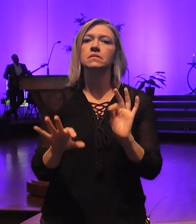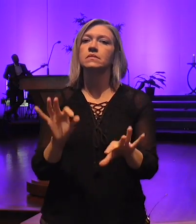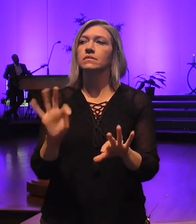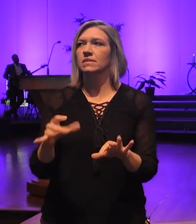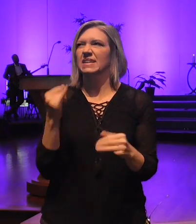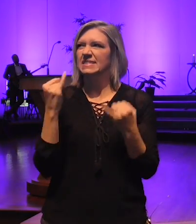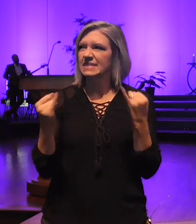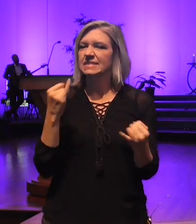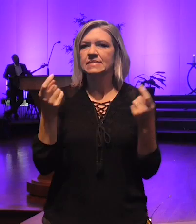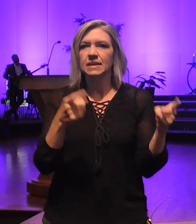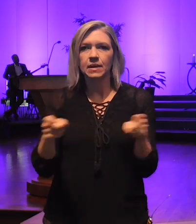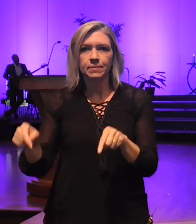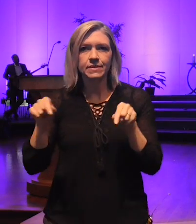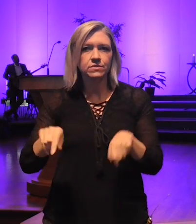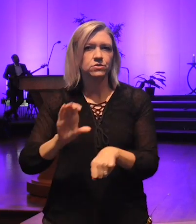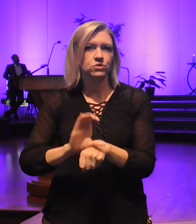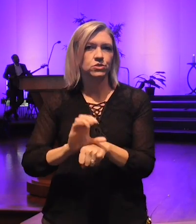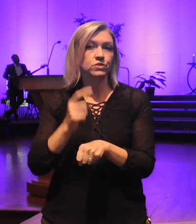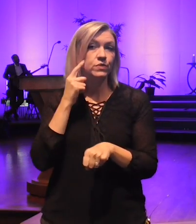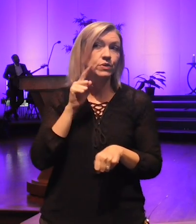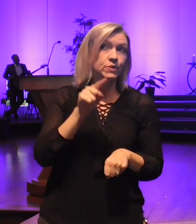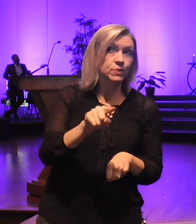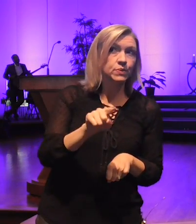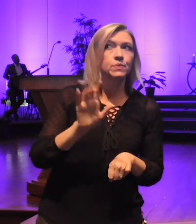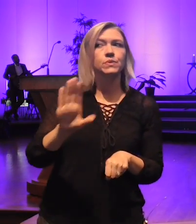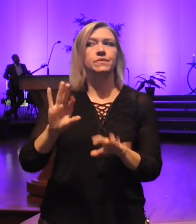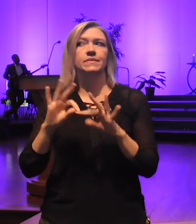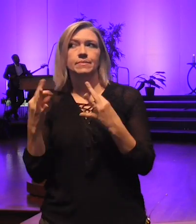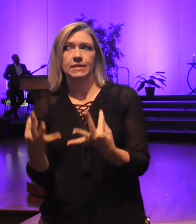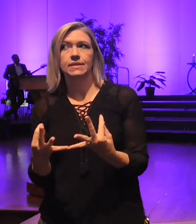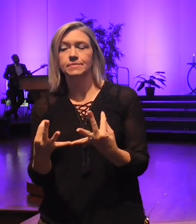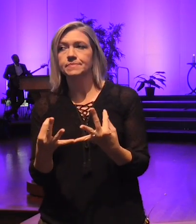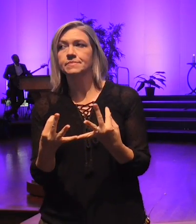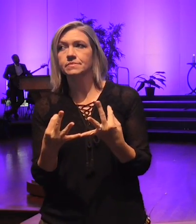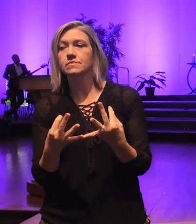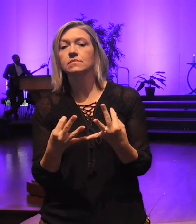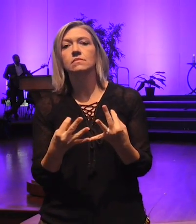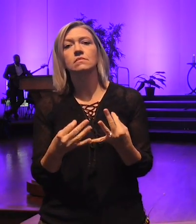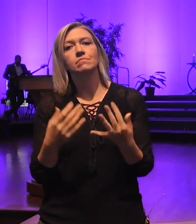algunas cosas que se avecinan en la iglesia M High para usted y su familia. Nuestro equipo de duelo tiene